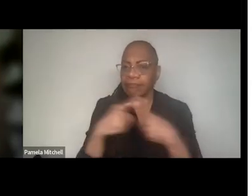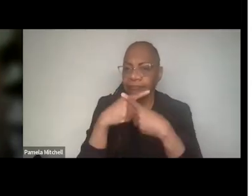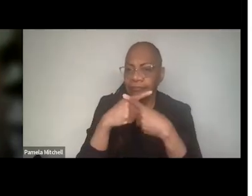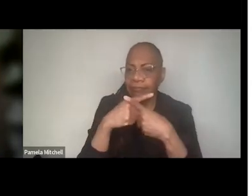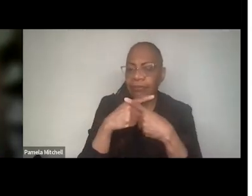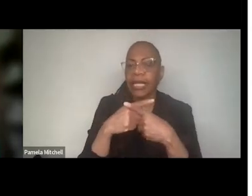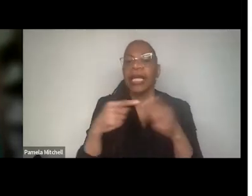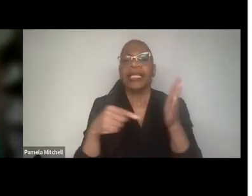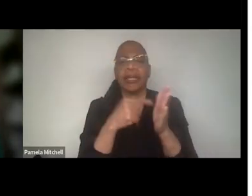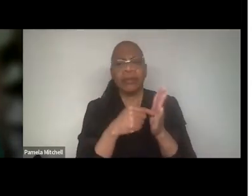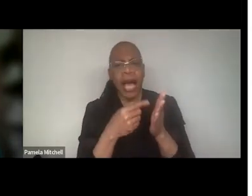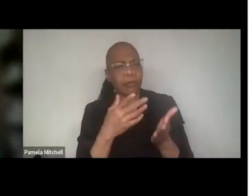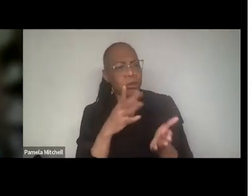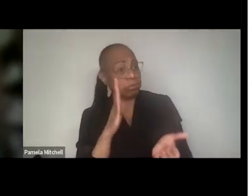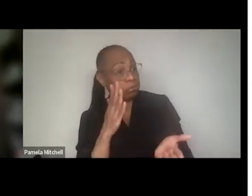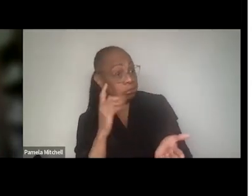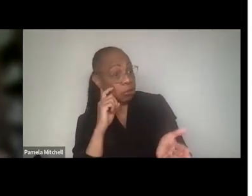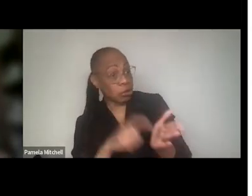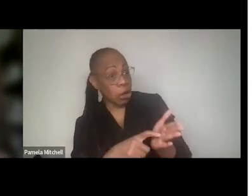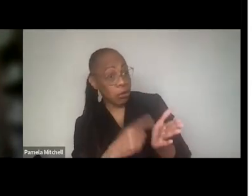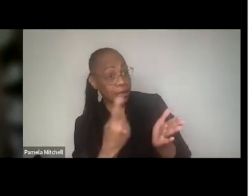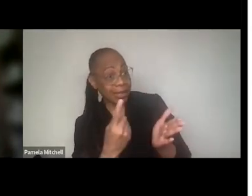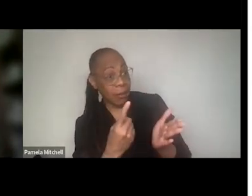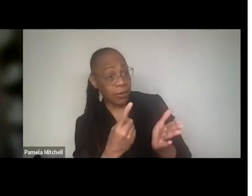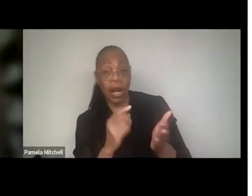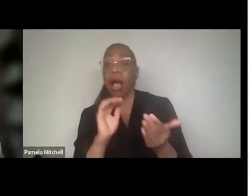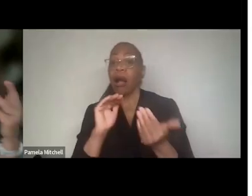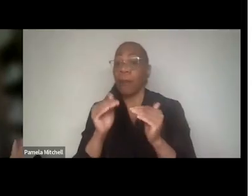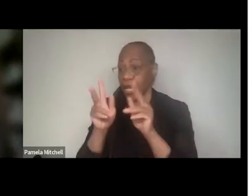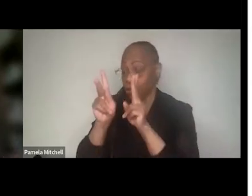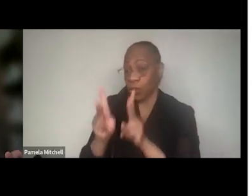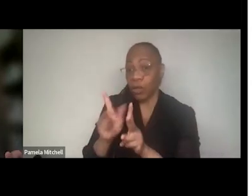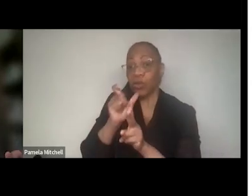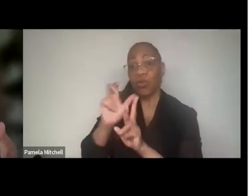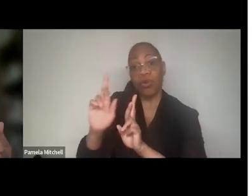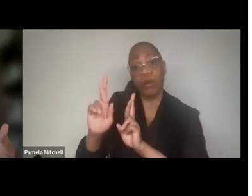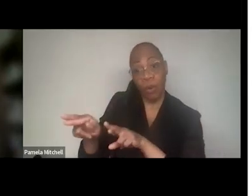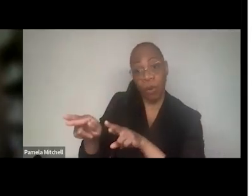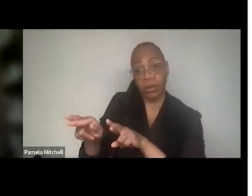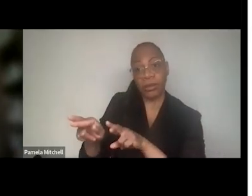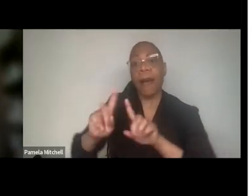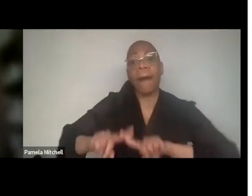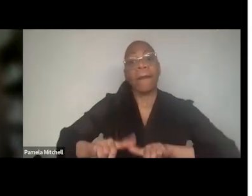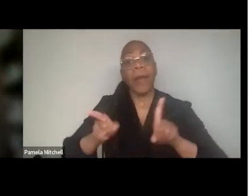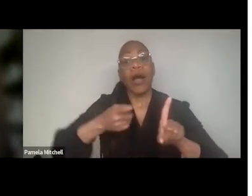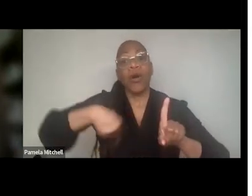podrían notar y observar las cosas de manera diferente que la persona que les informa. Sin embargo, queremos comenzar con ese autoinforme.